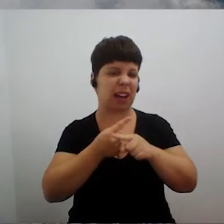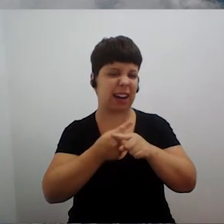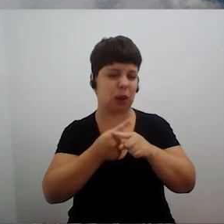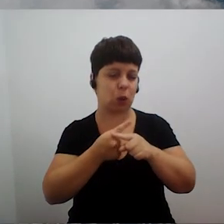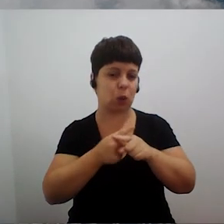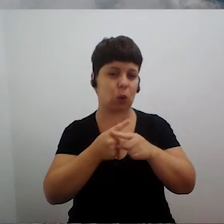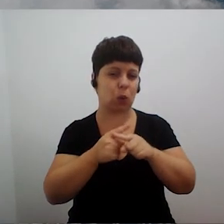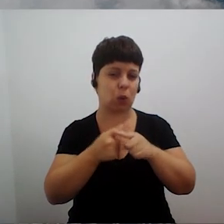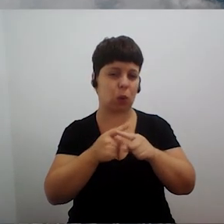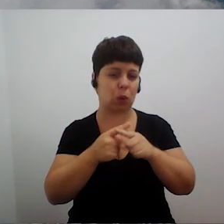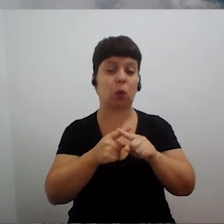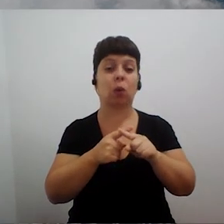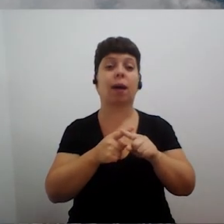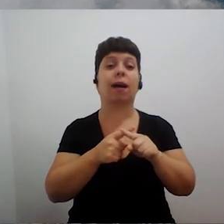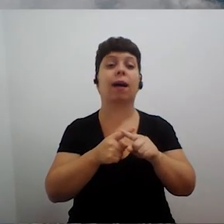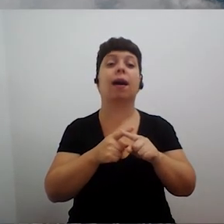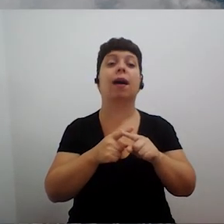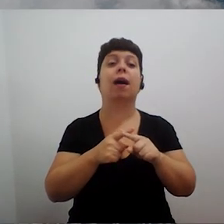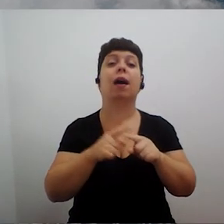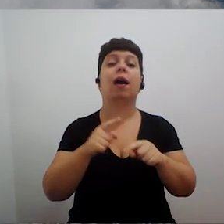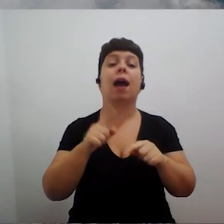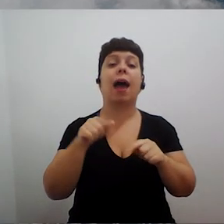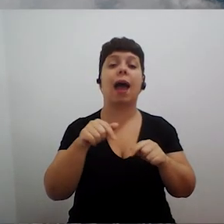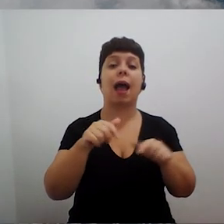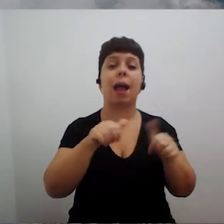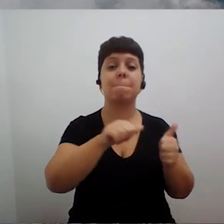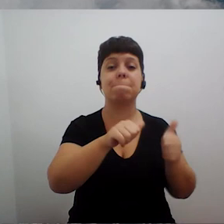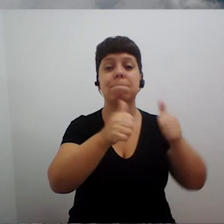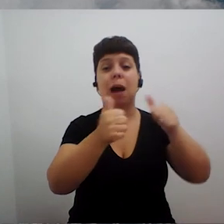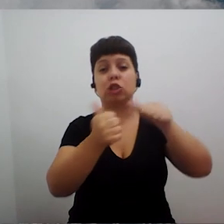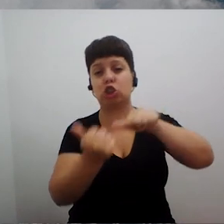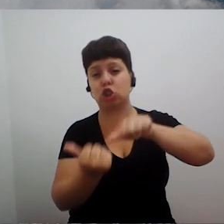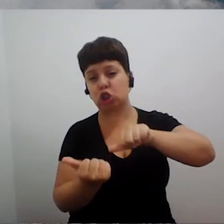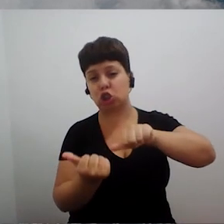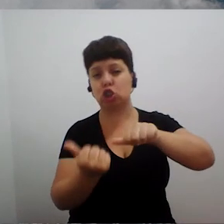"batisma", que significa mergulhar, que significa imergir.